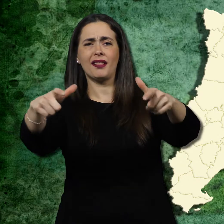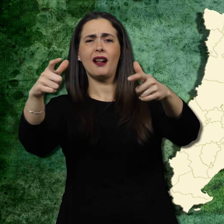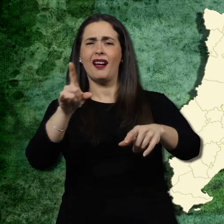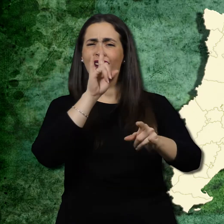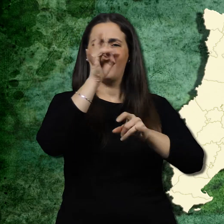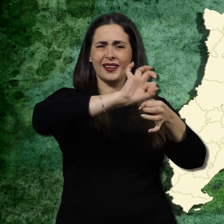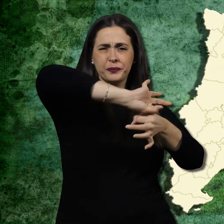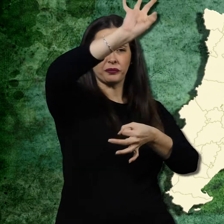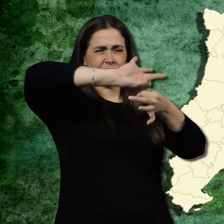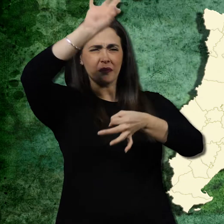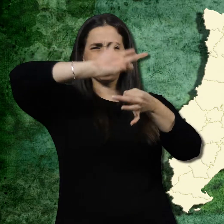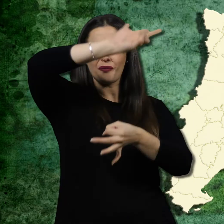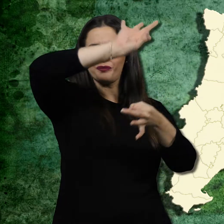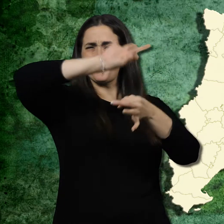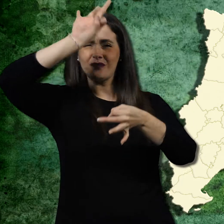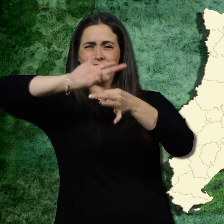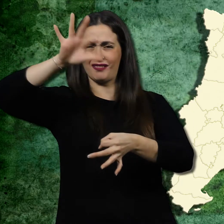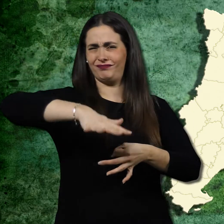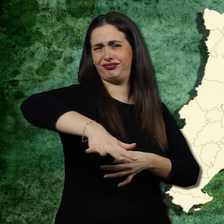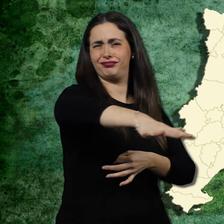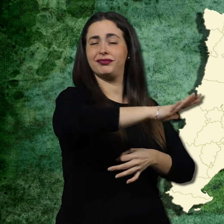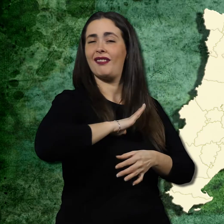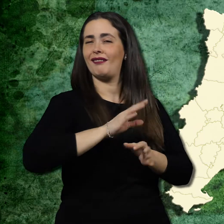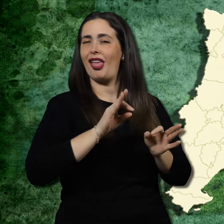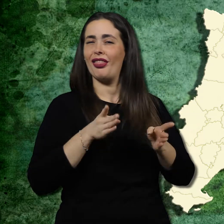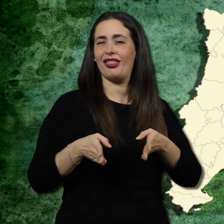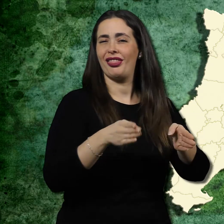el verd dels aiguamolls i canyissars del Delta